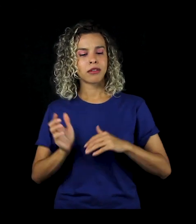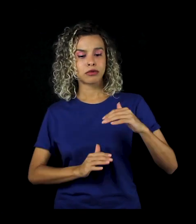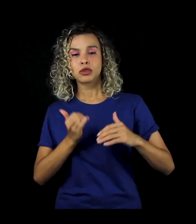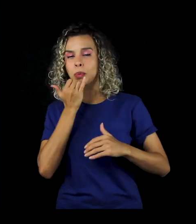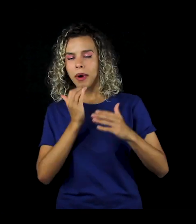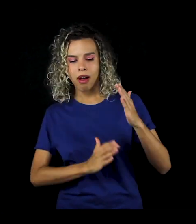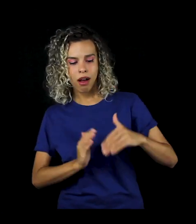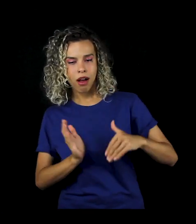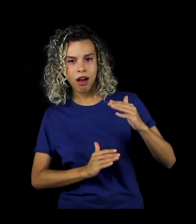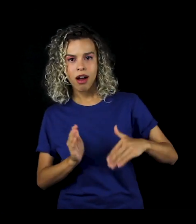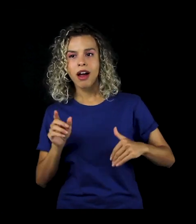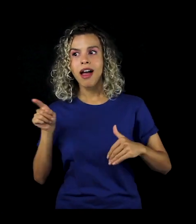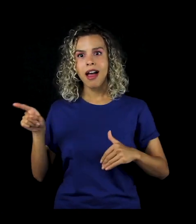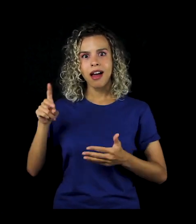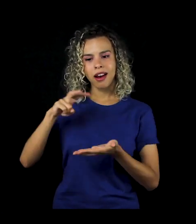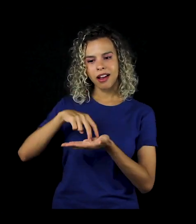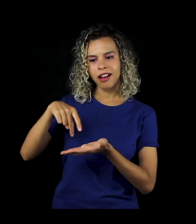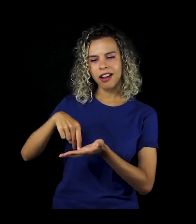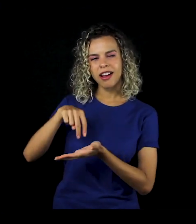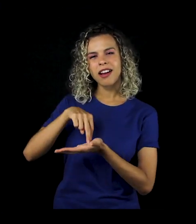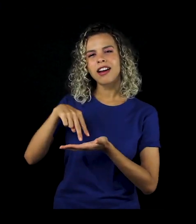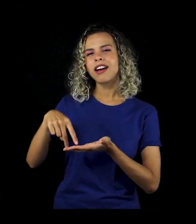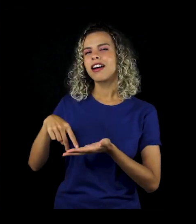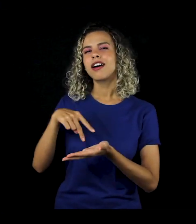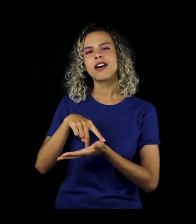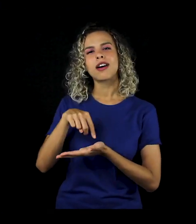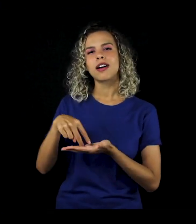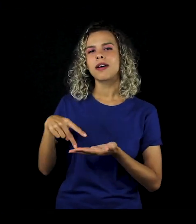O passo é o da amarelinha, que se chama Macaca.